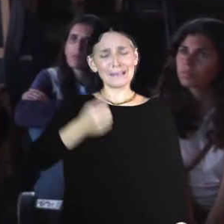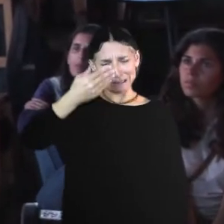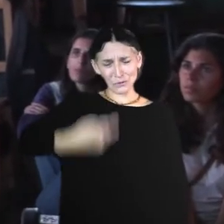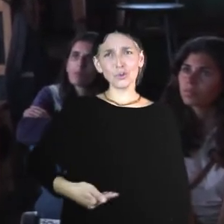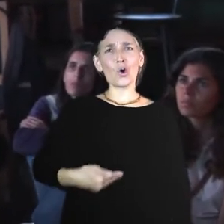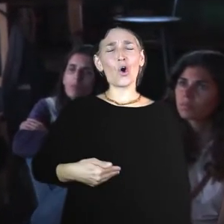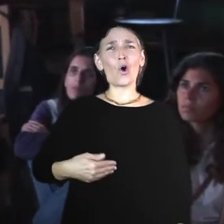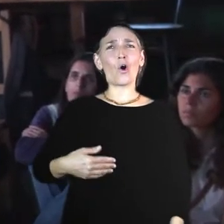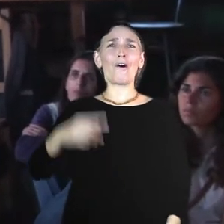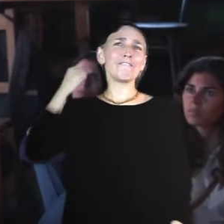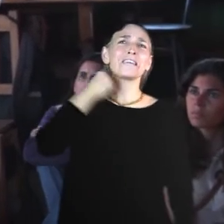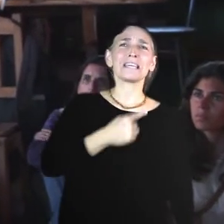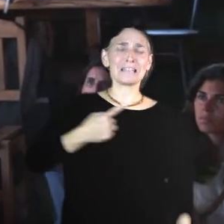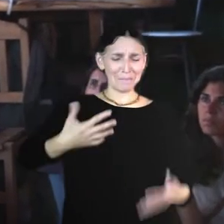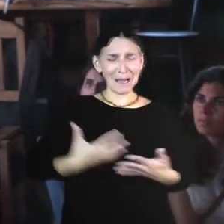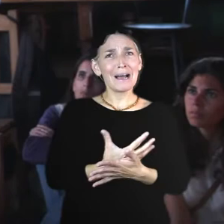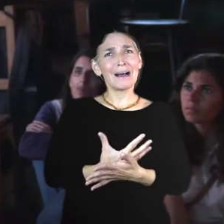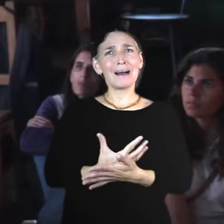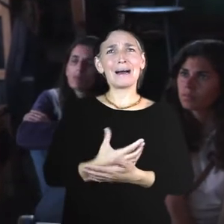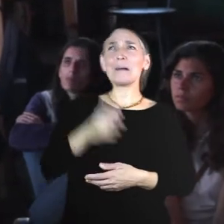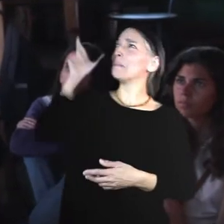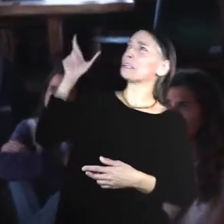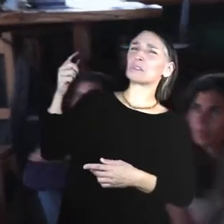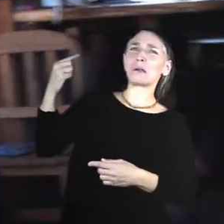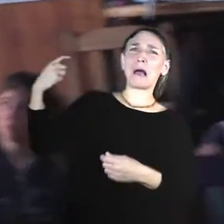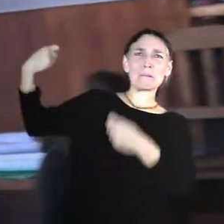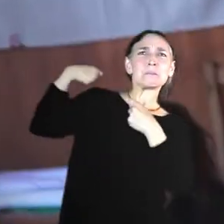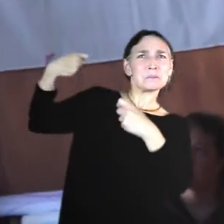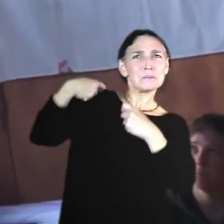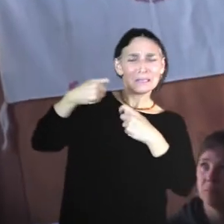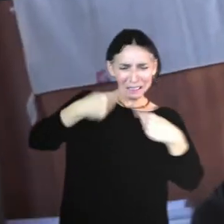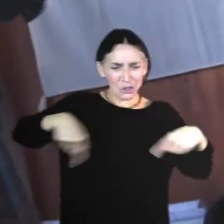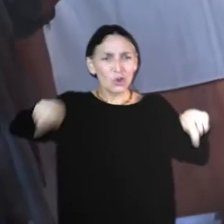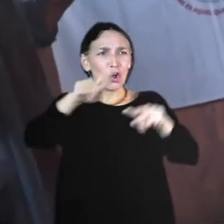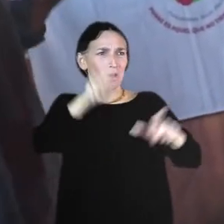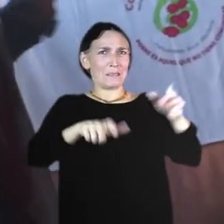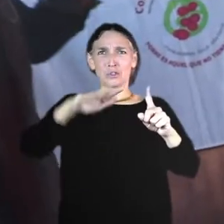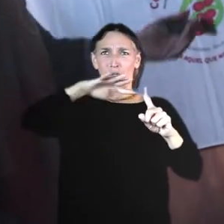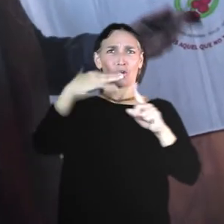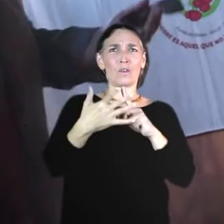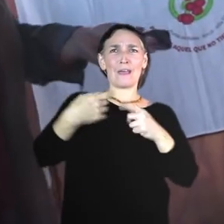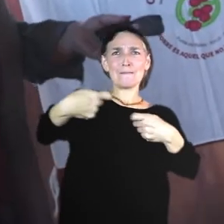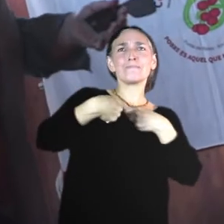Voy a ser víctima del agresor y de todos los que nos rodean